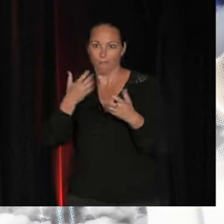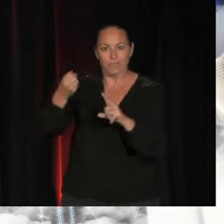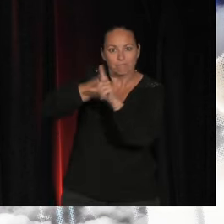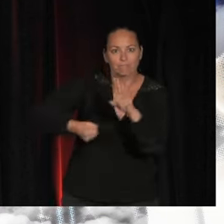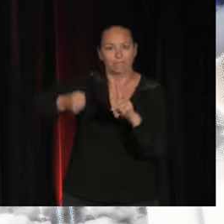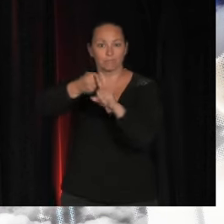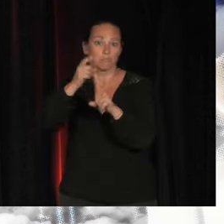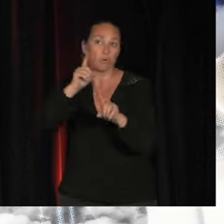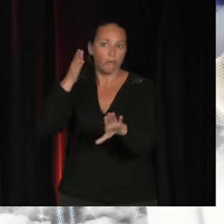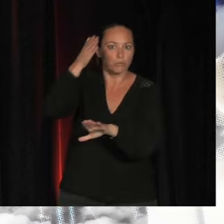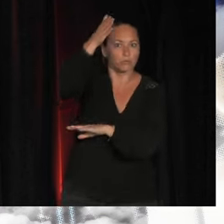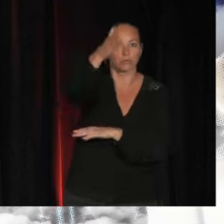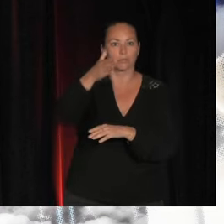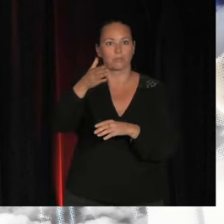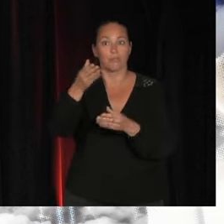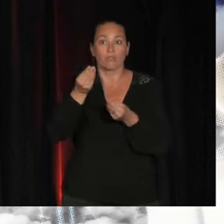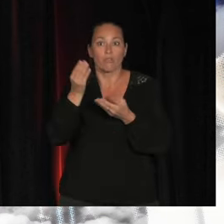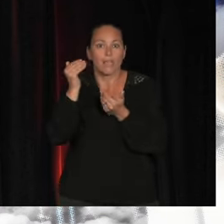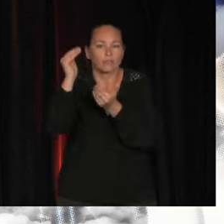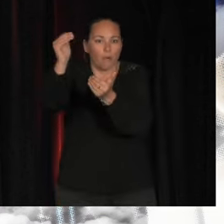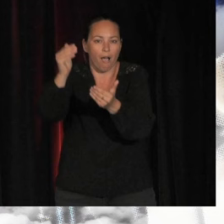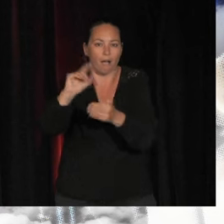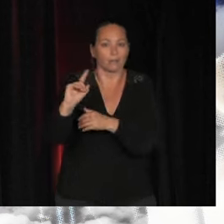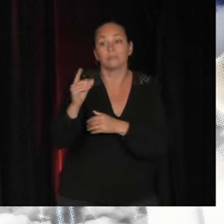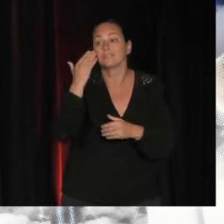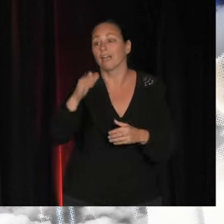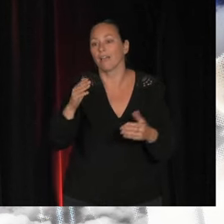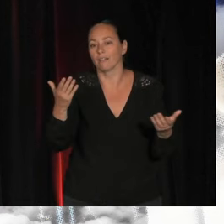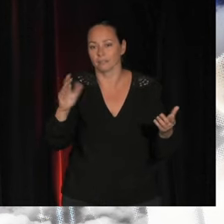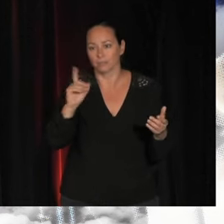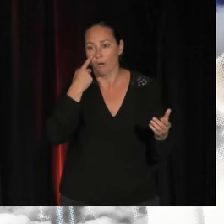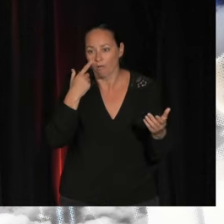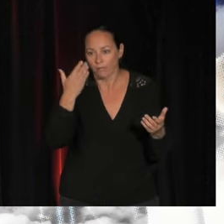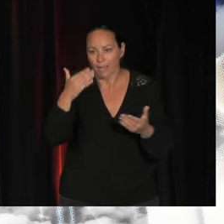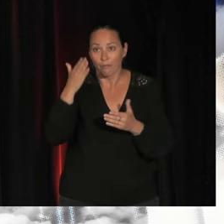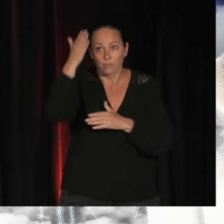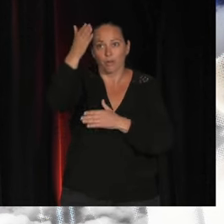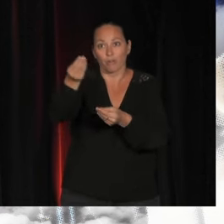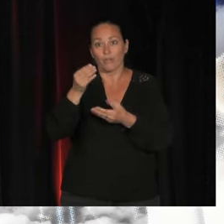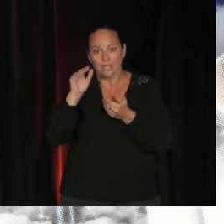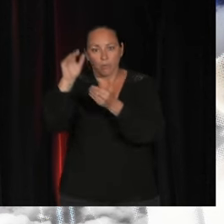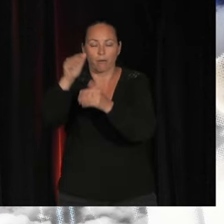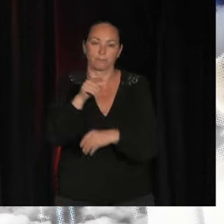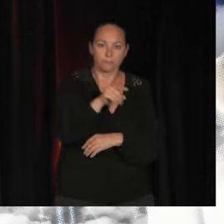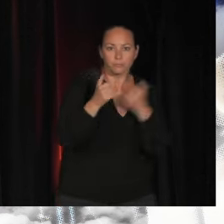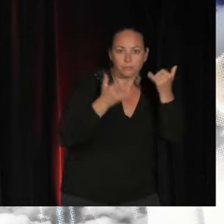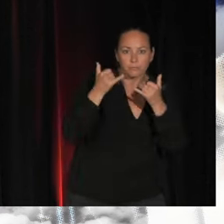parce qu'évidemment, le futur, c'est quelque chose plein d'espoir. Tout le monde est au courant. Et donc ils ont imaginé une version alternative de la Terre où tout va bien,